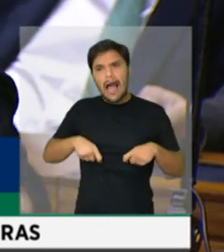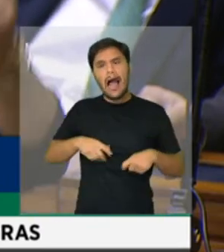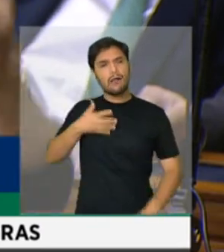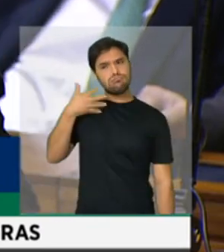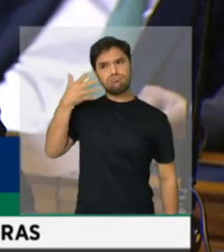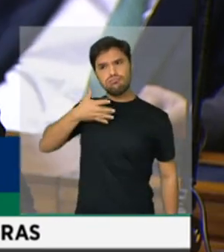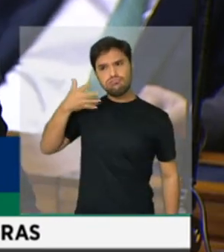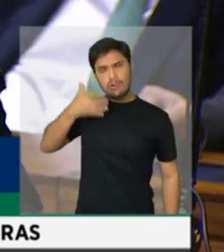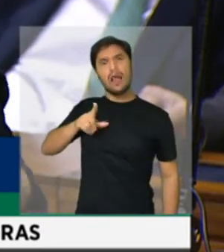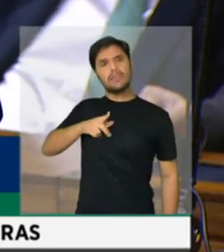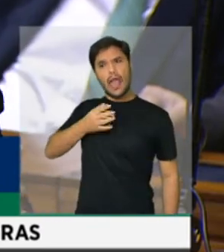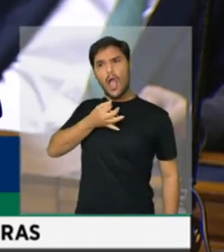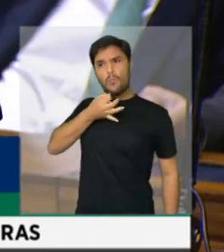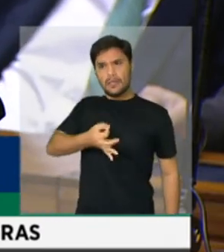ACIMA DE TUDO, CONCORDAR COM VOSSA EXCELÊNCIA, CONCORDAR